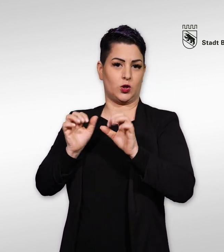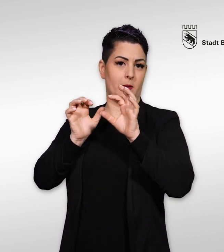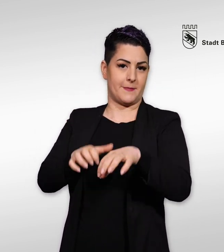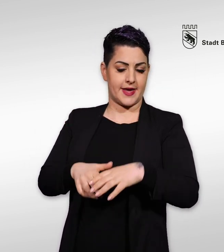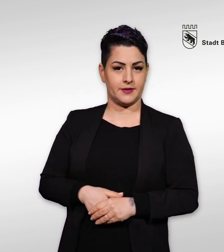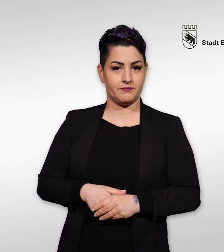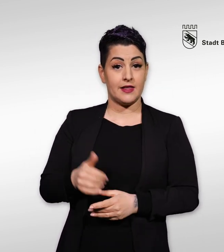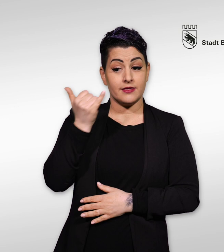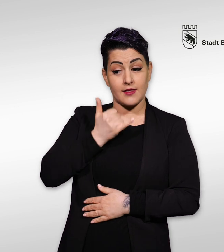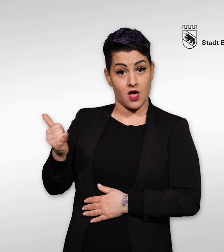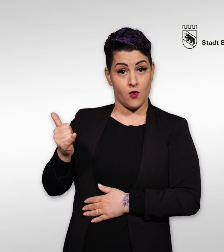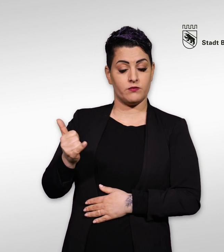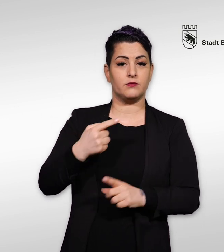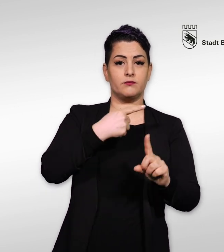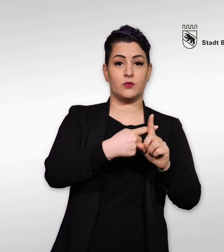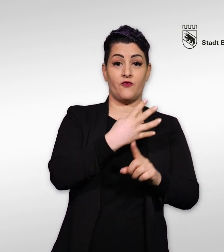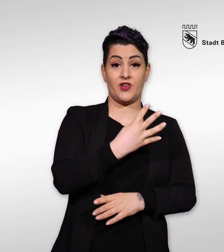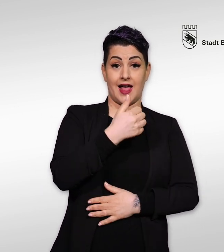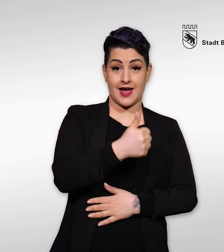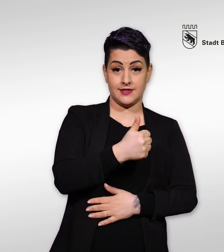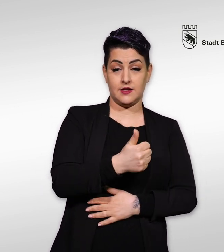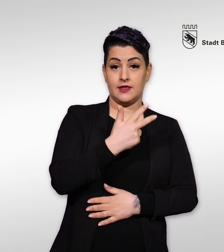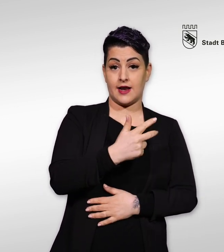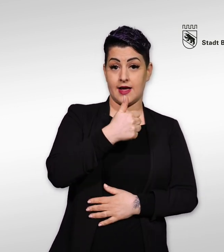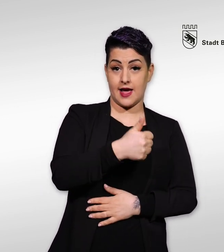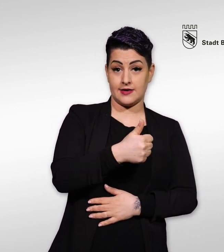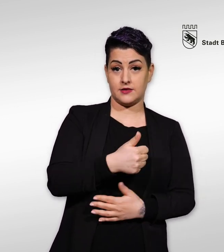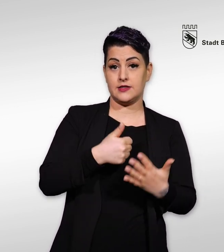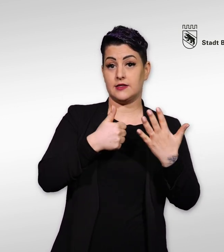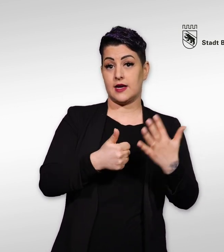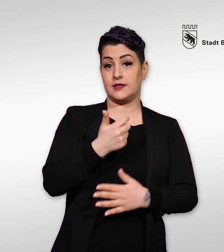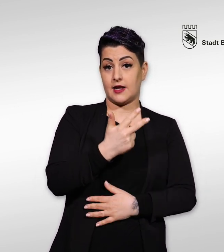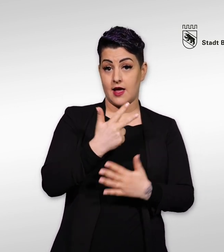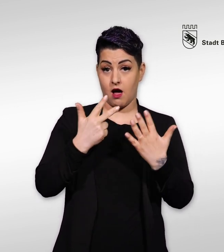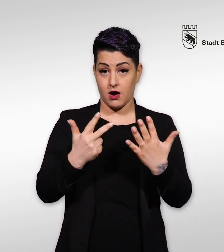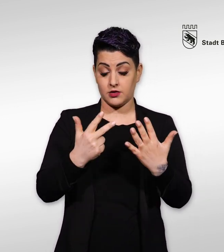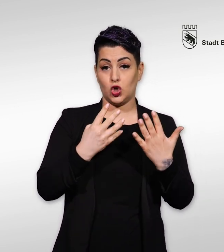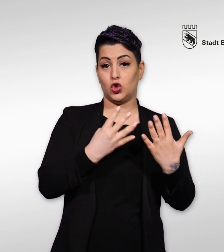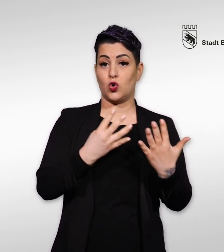per Telefon (+41 31 638 99 00)